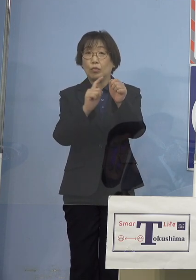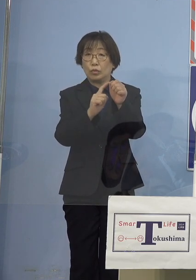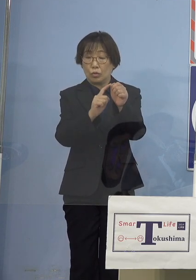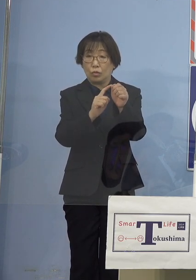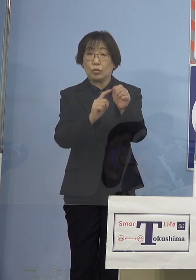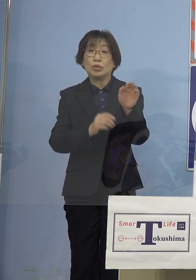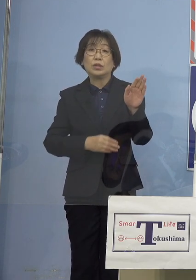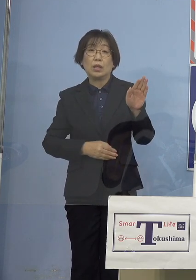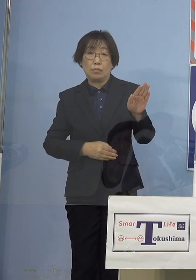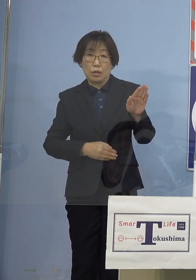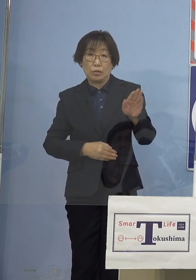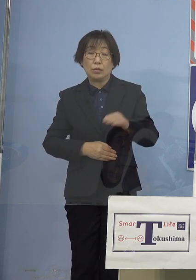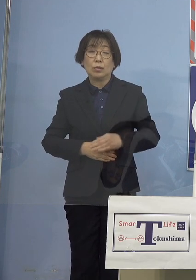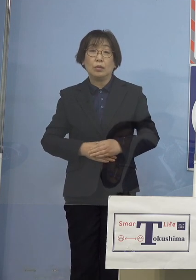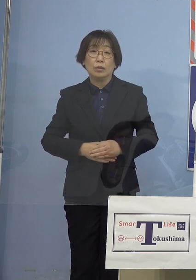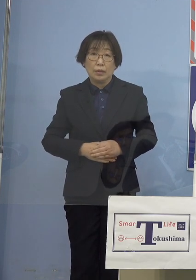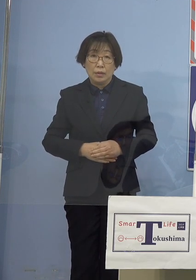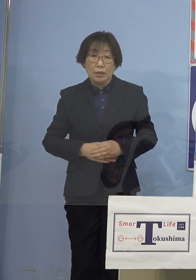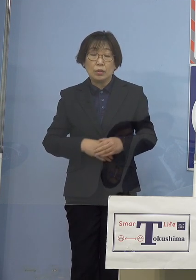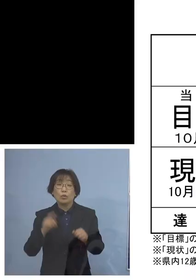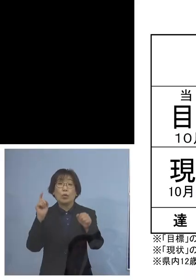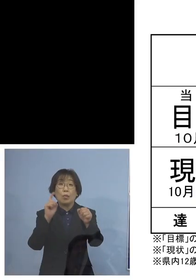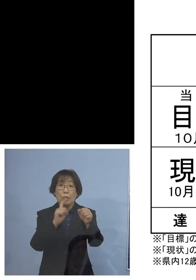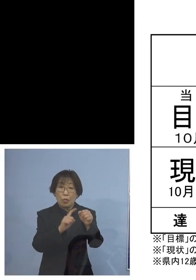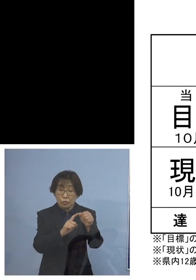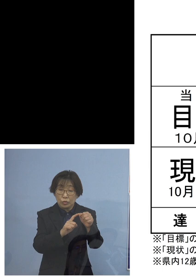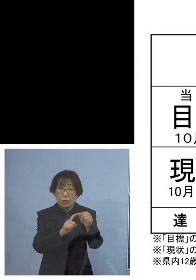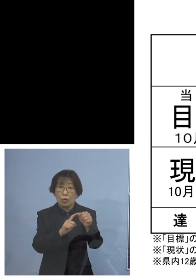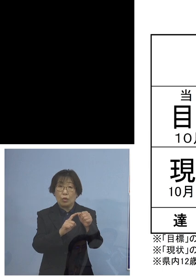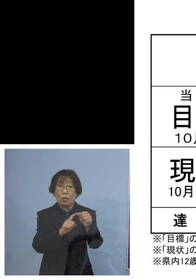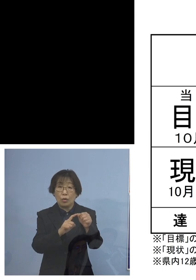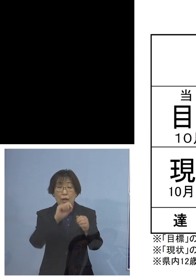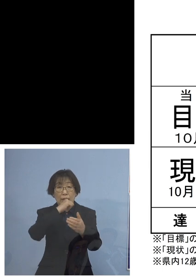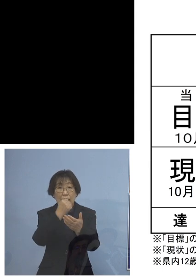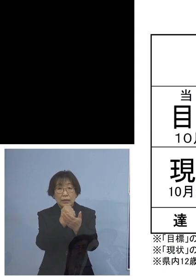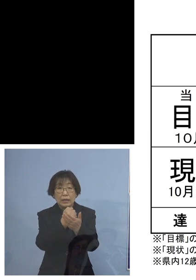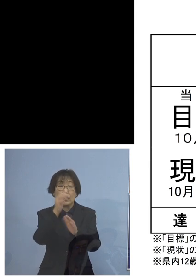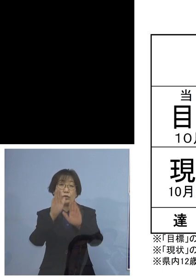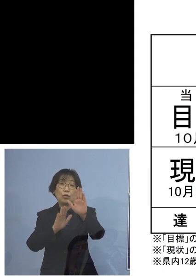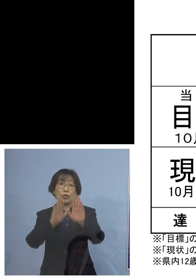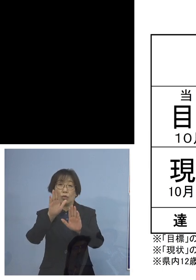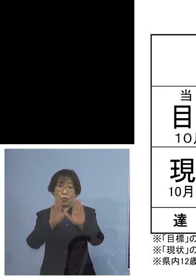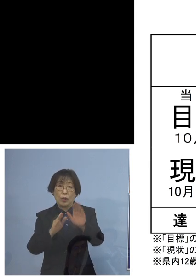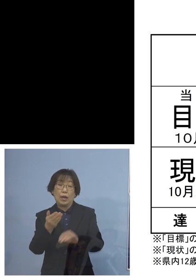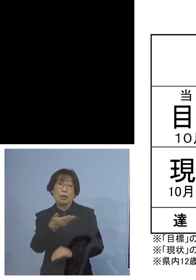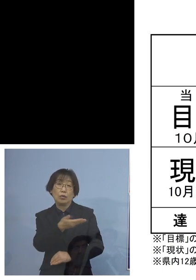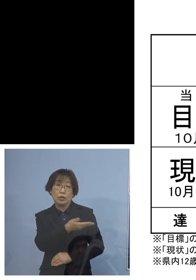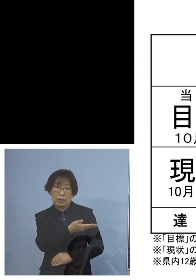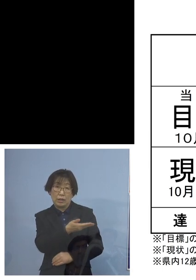ということで、その目標またその達成状況 こちらに記したとおりであります